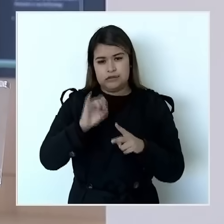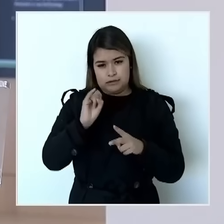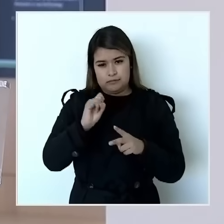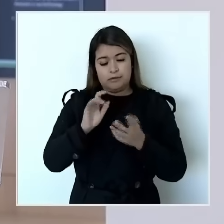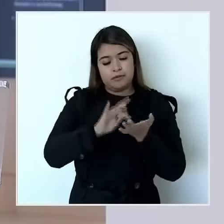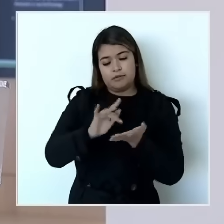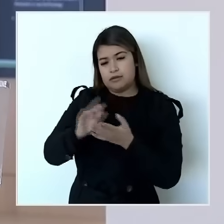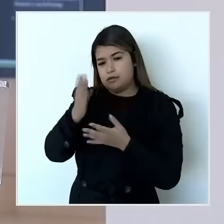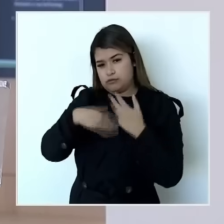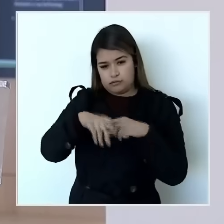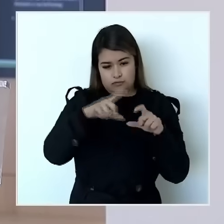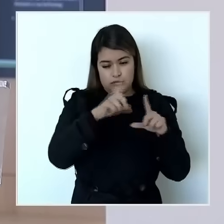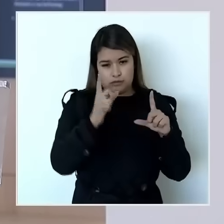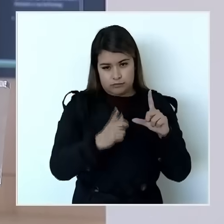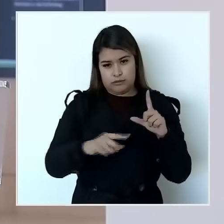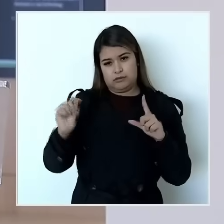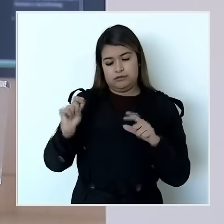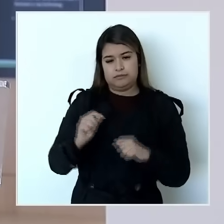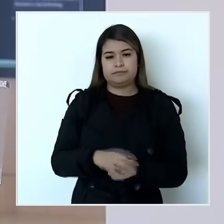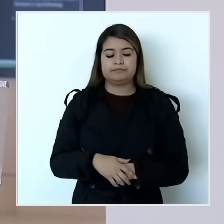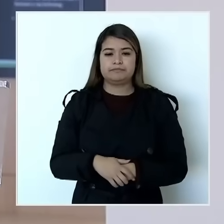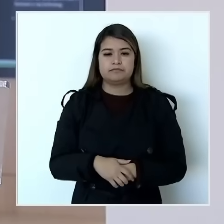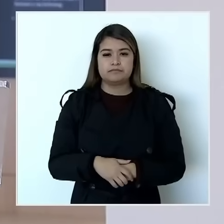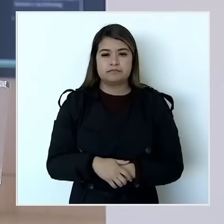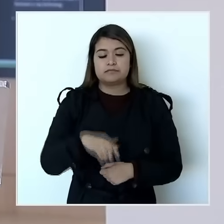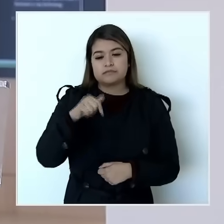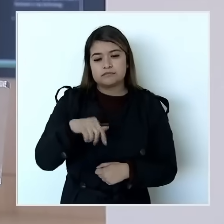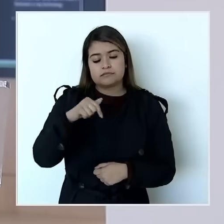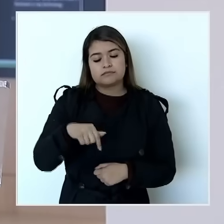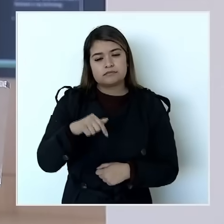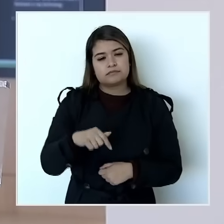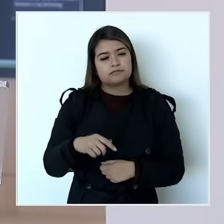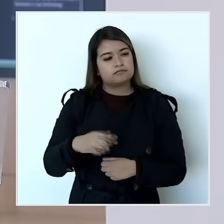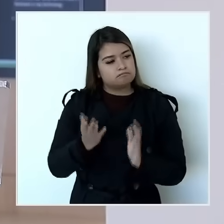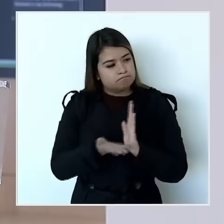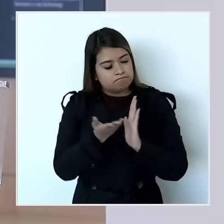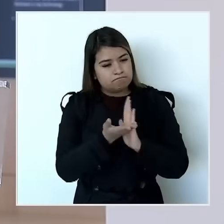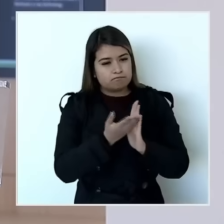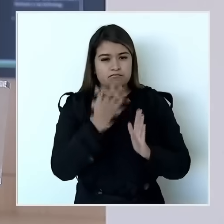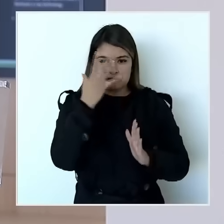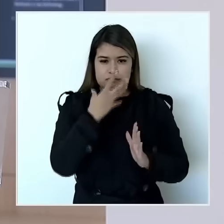A esta importante obra se suma en la frontera norte del país la construcción por parte de la